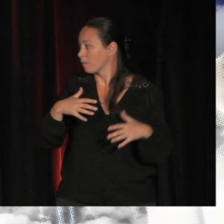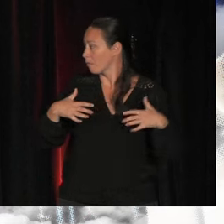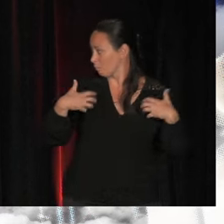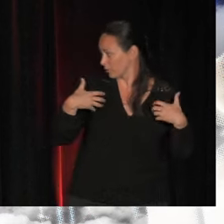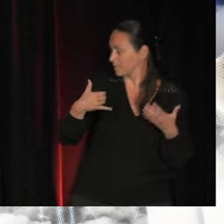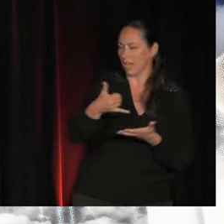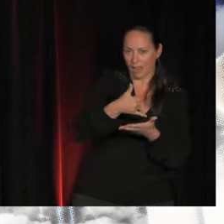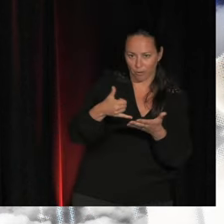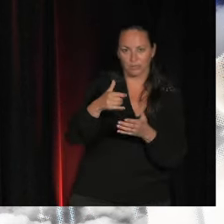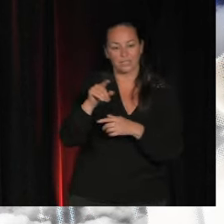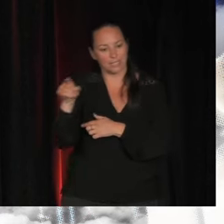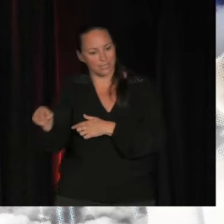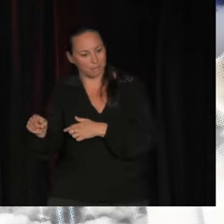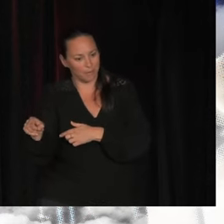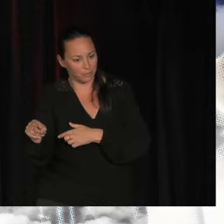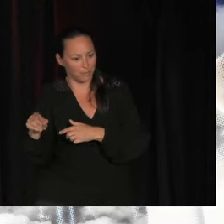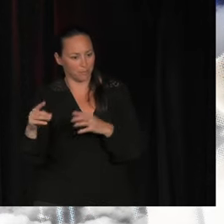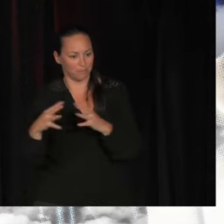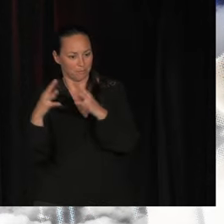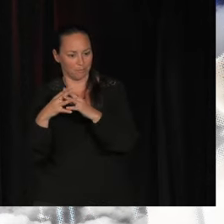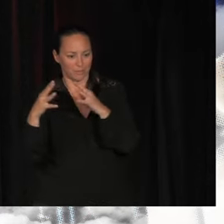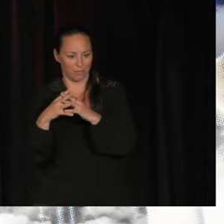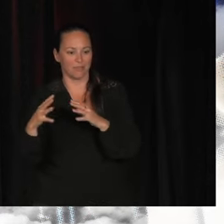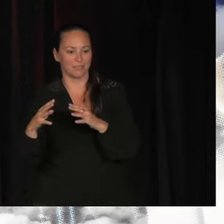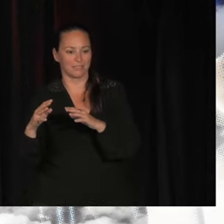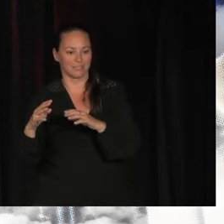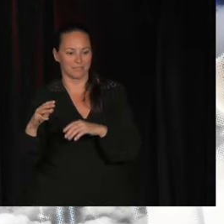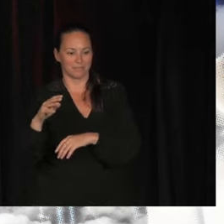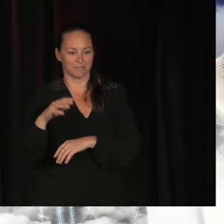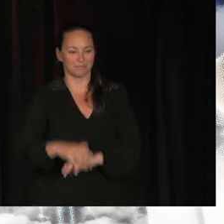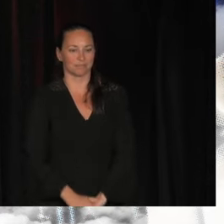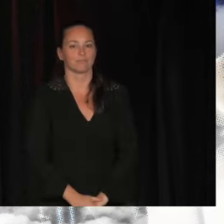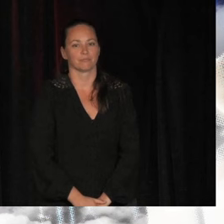Merci, très bien. On se retrouve dans deux semaines, à la prochaine, ciao !